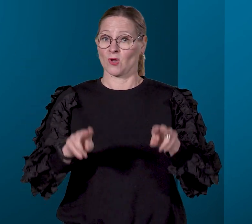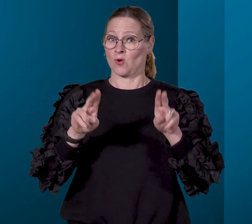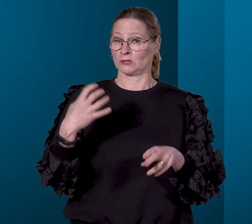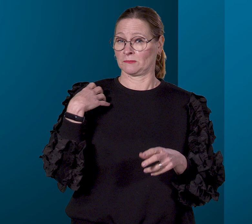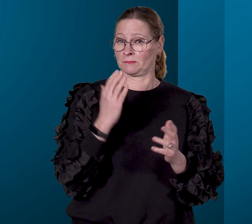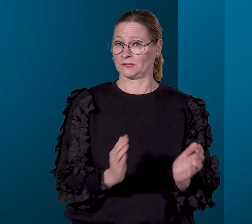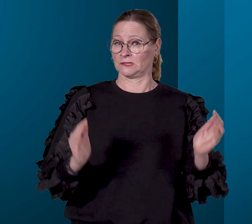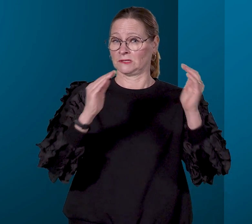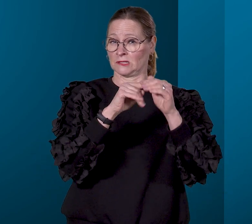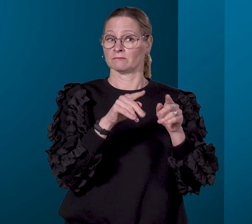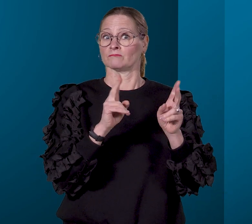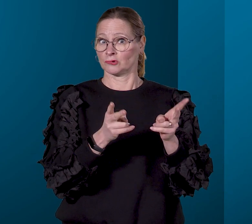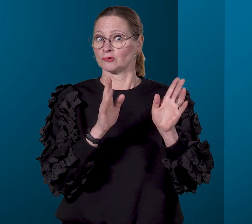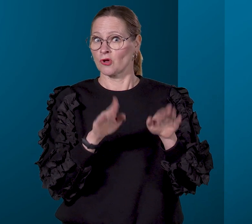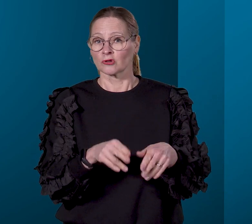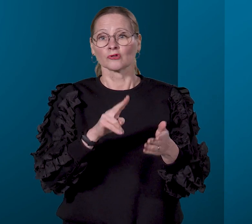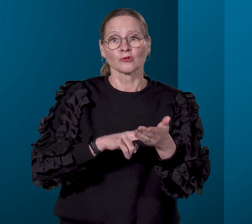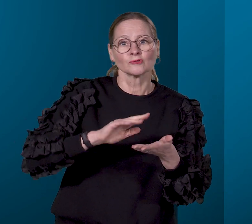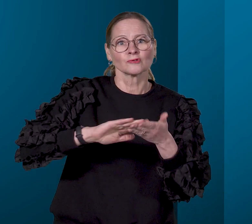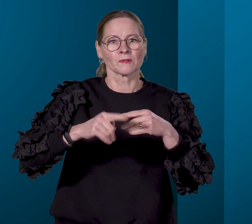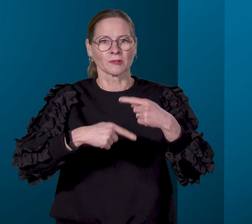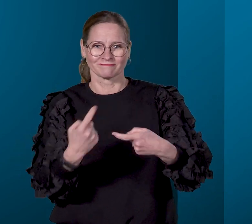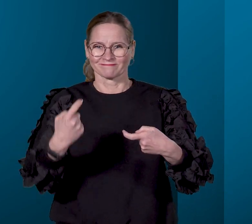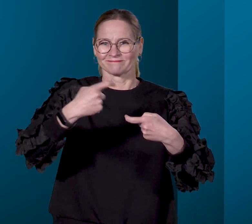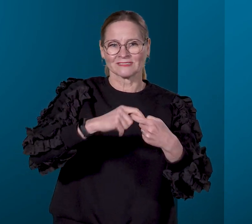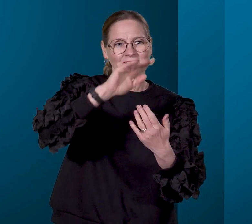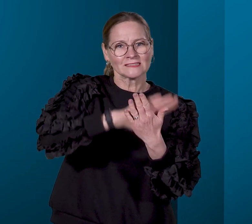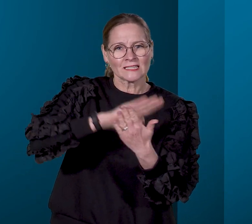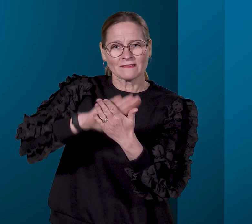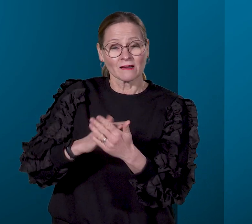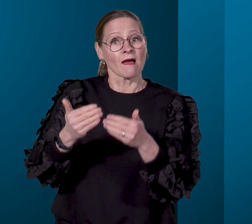Oikeusministeriö on myös avannut totuus- ja sovintoprosessia koskevat sivut, -